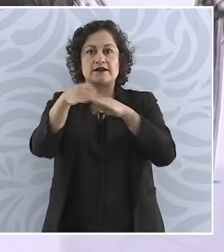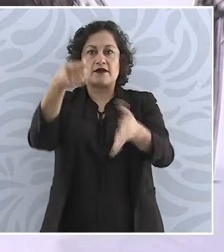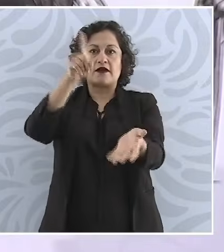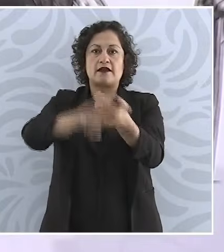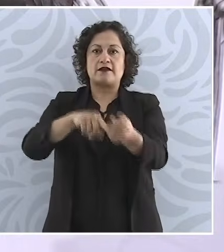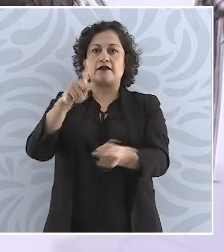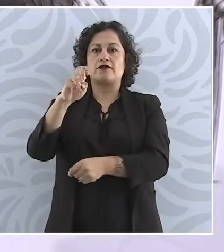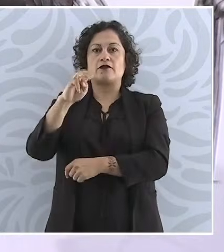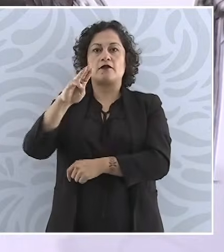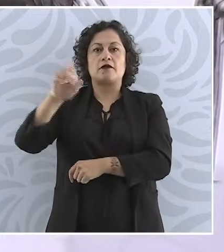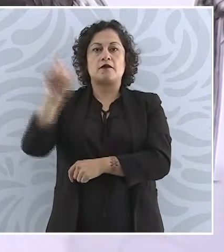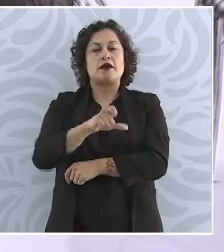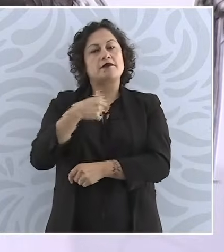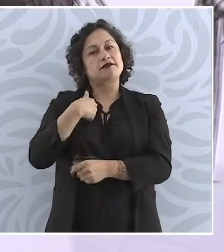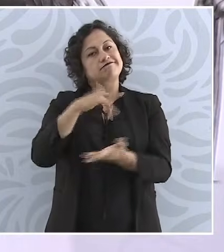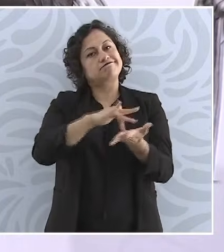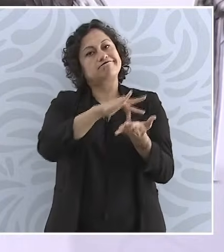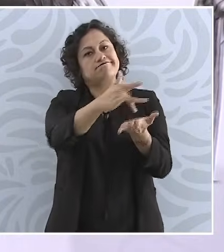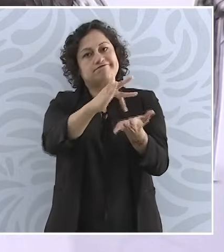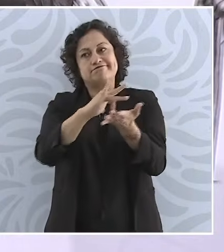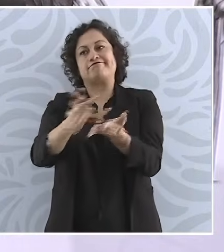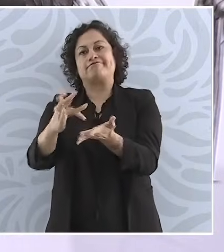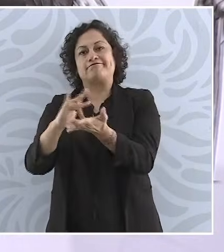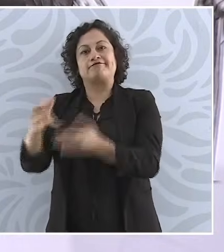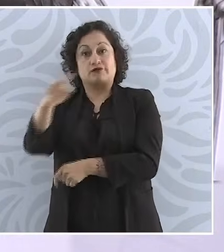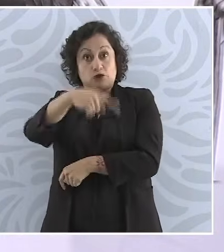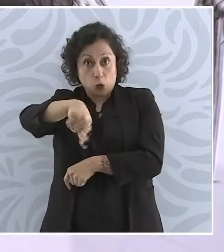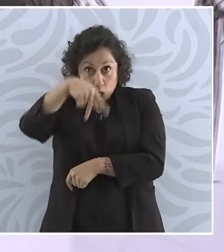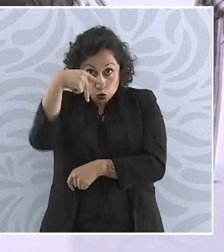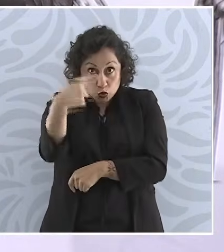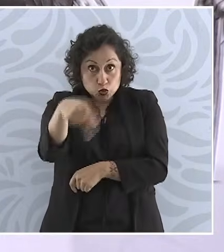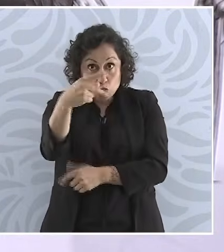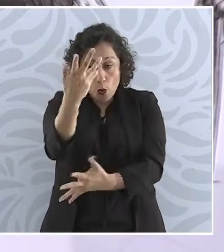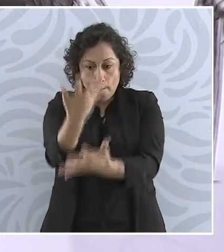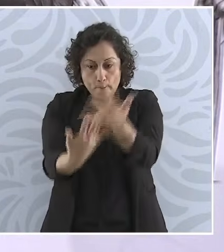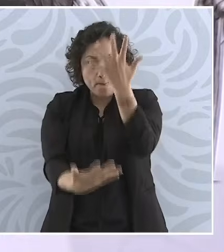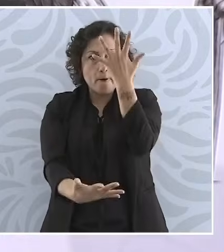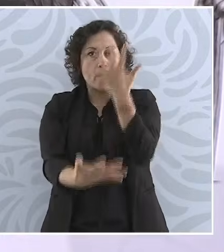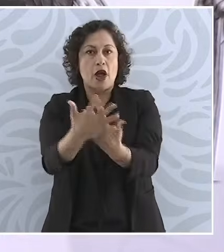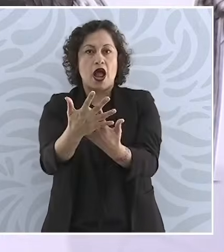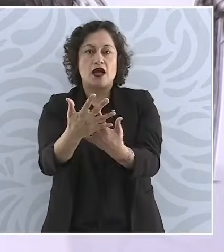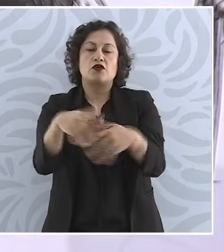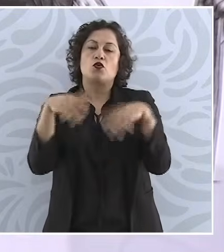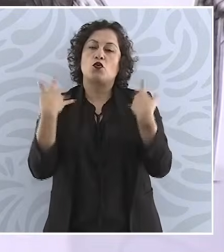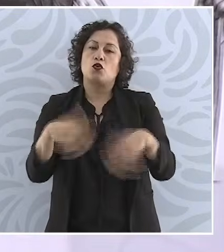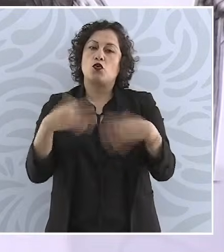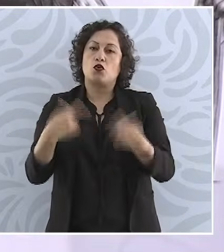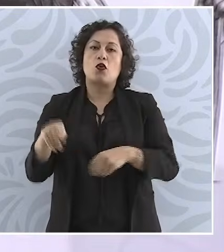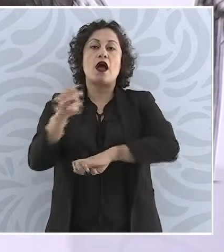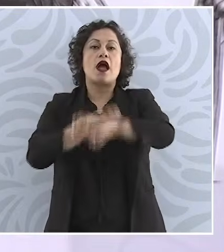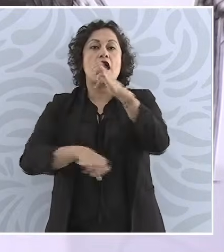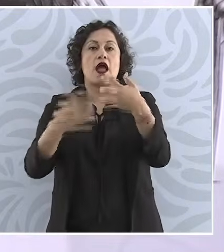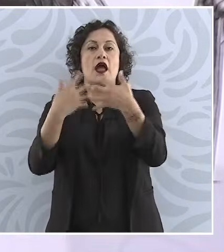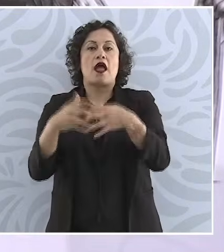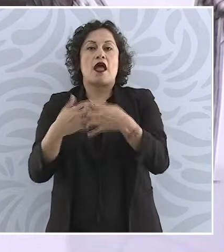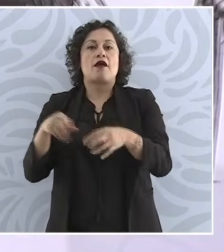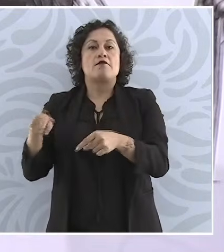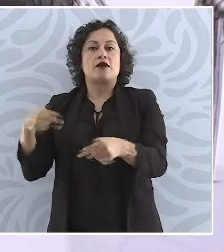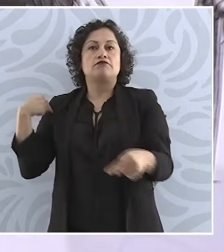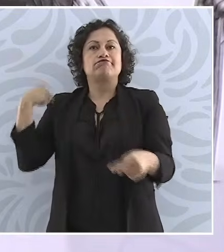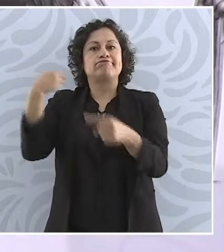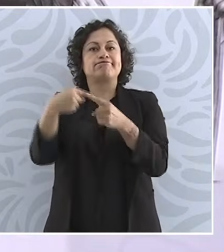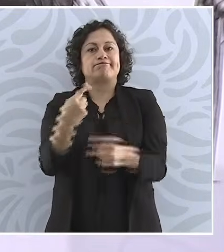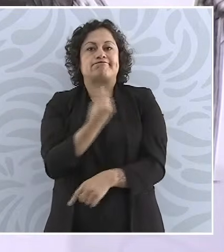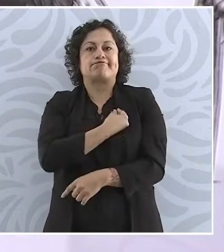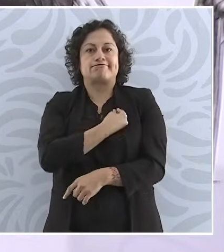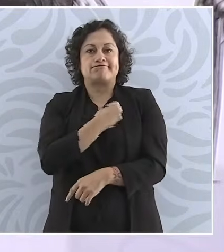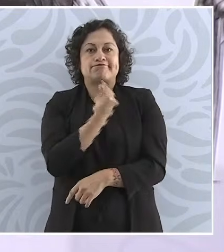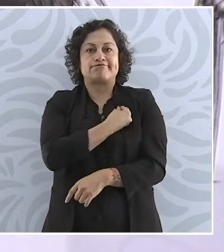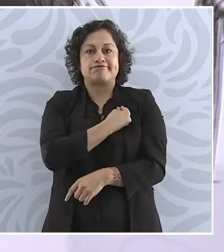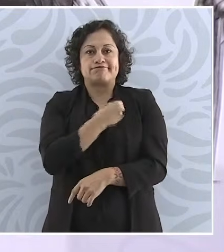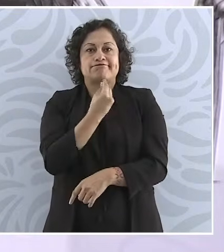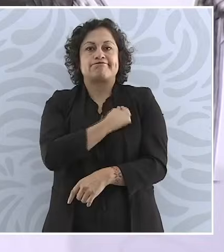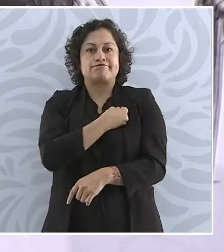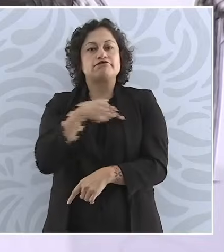de Pemex esta empresa no hubiera subsistido a pesar de todo el periodo neoliberal un aplauso